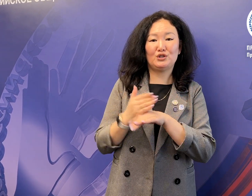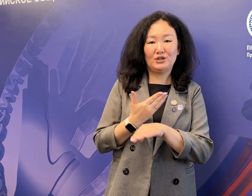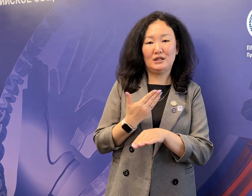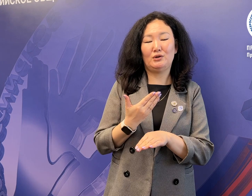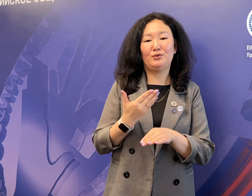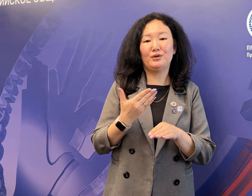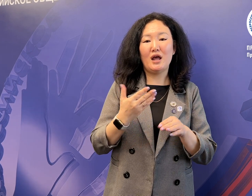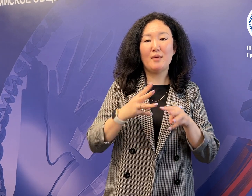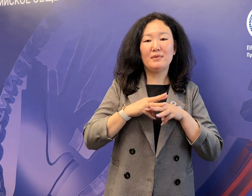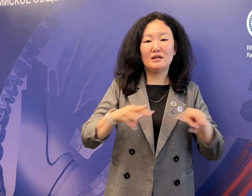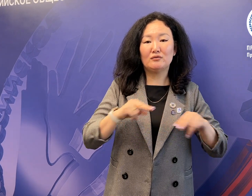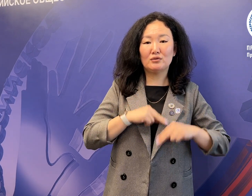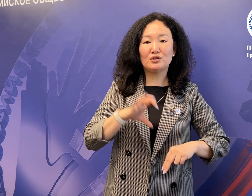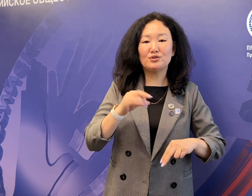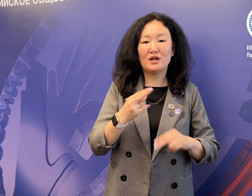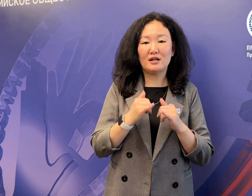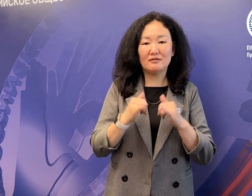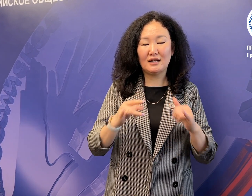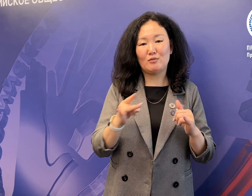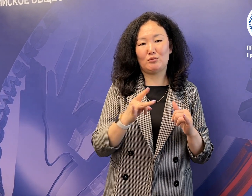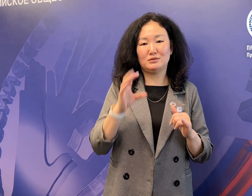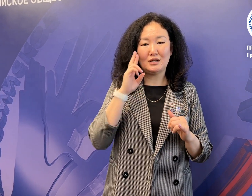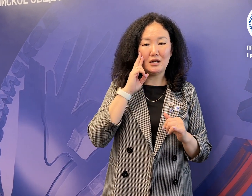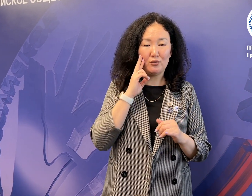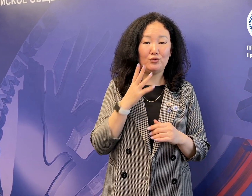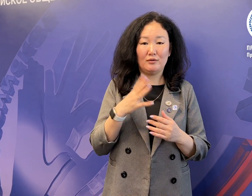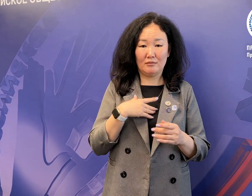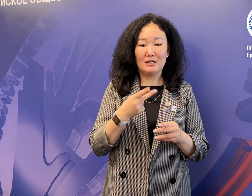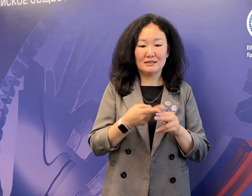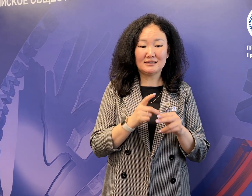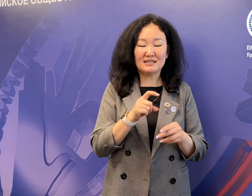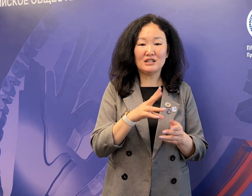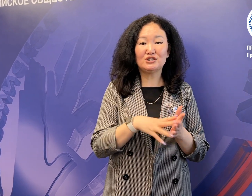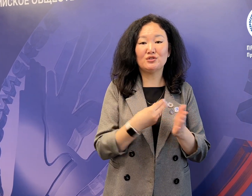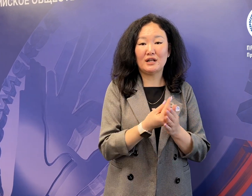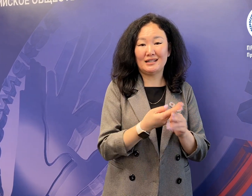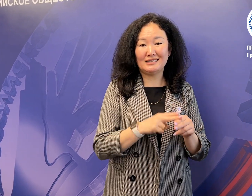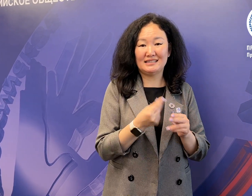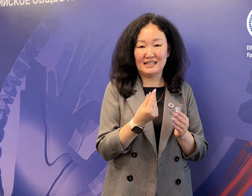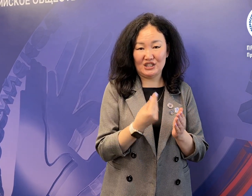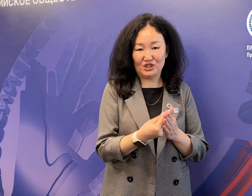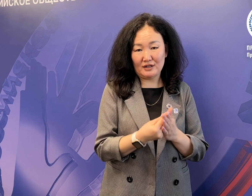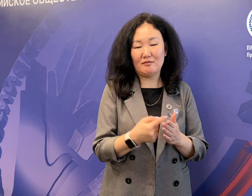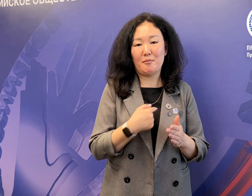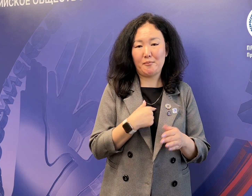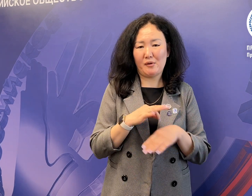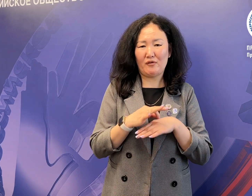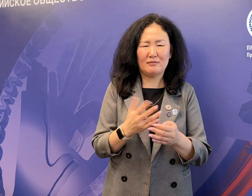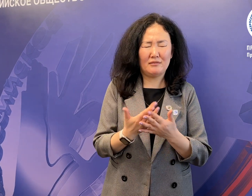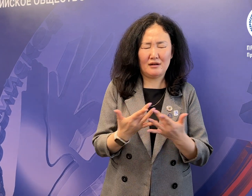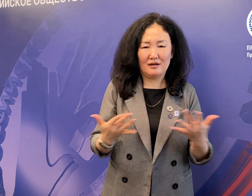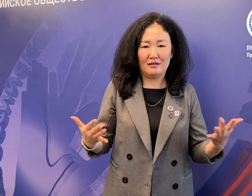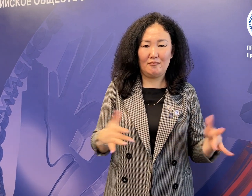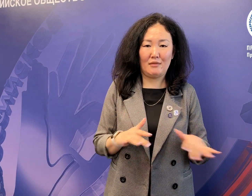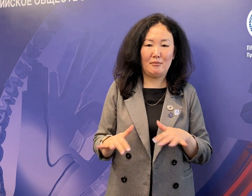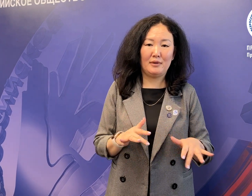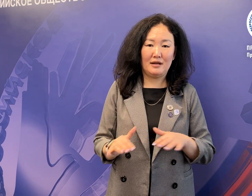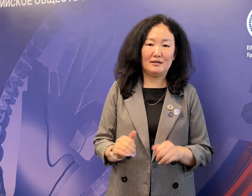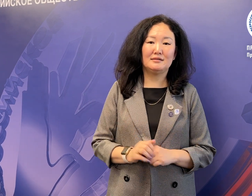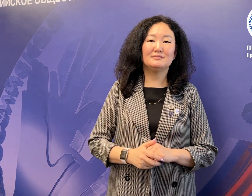Республики Якутия нам выделяет бюджет. За счет этих средств мы проводим различные мероприятия.